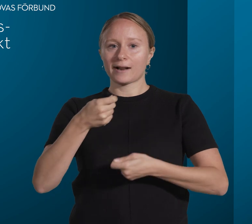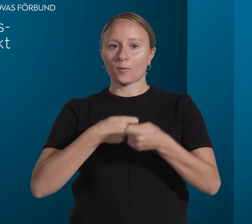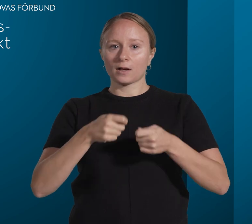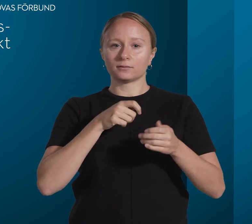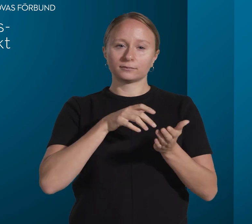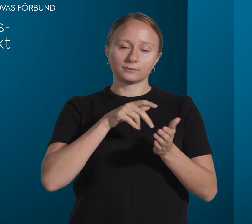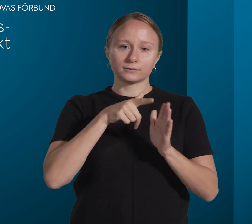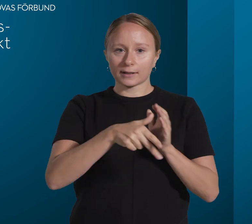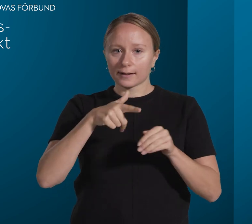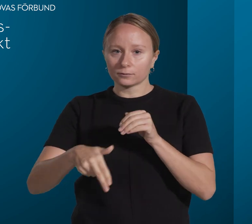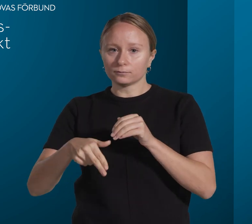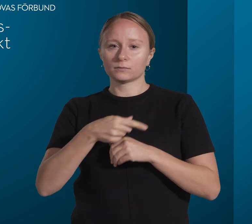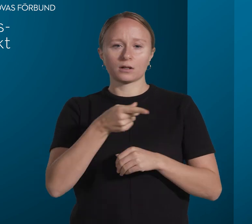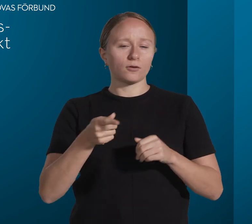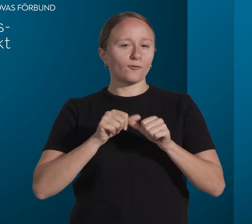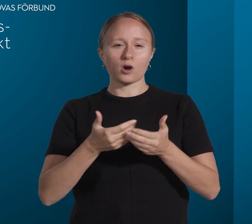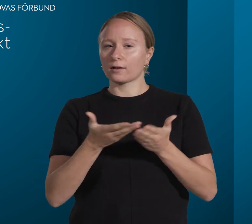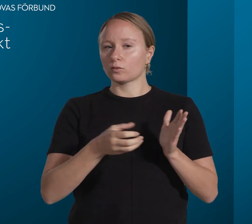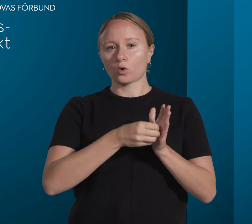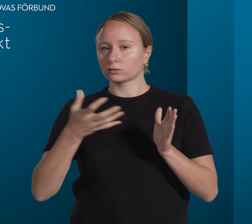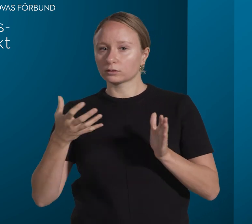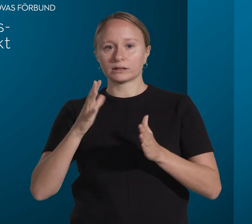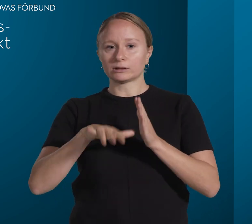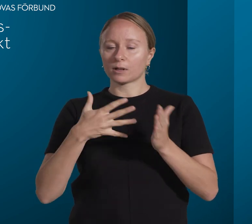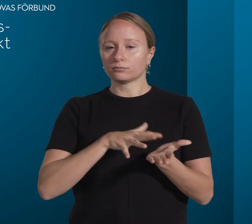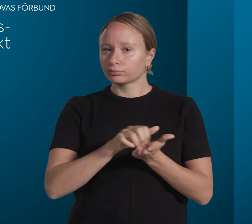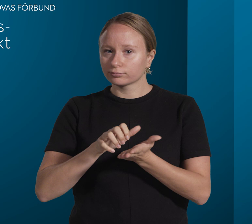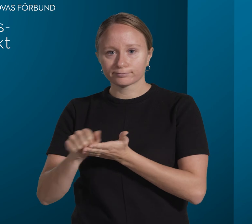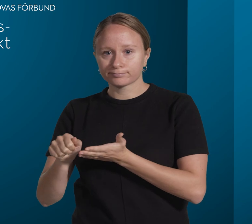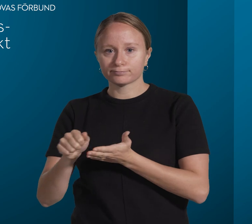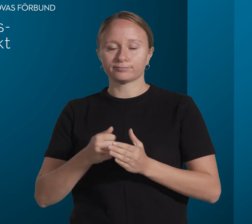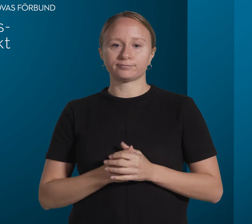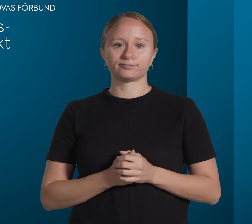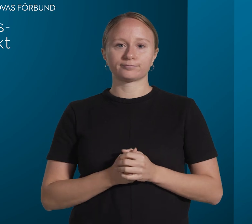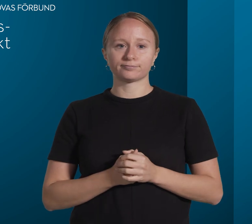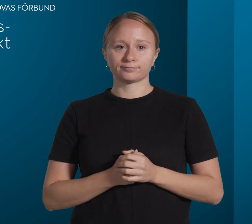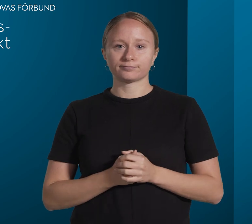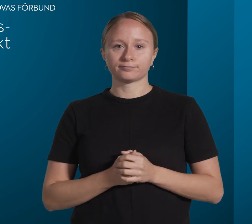att teckenspråken inte krossas av ekonomiska nedskärningar, -